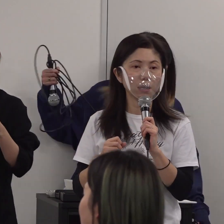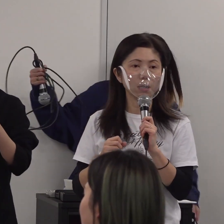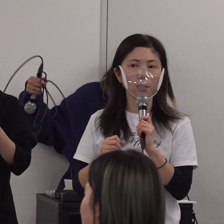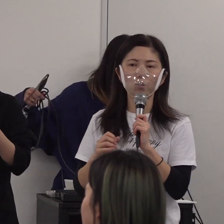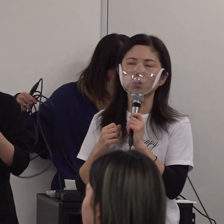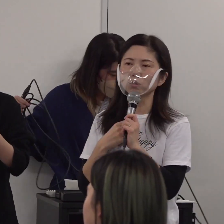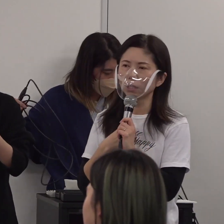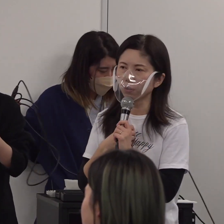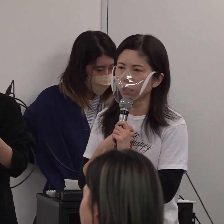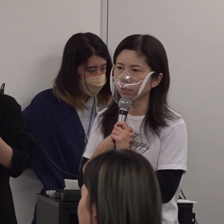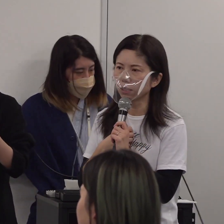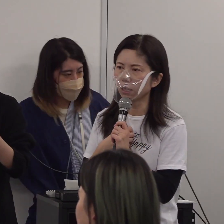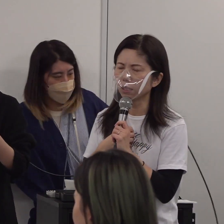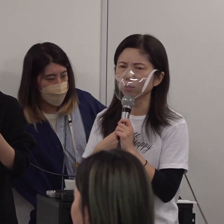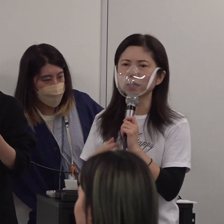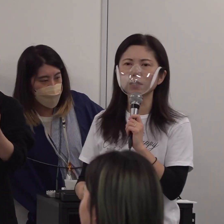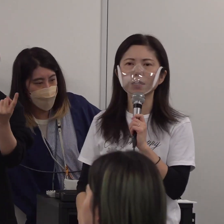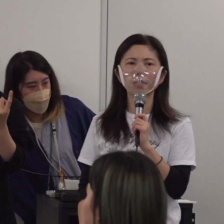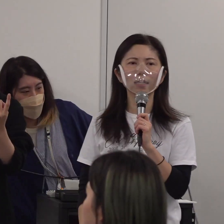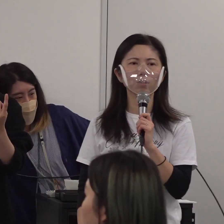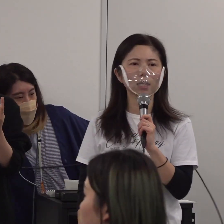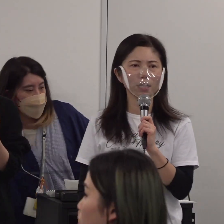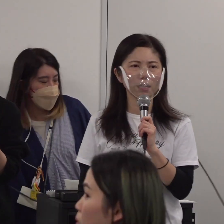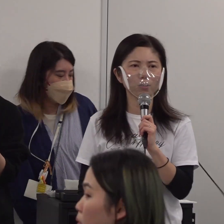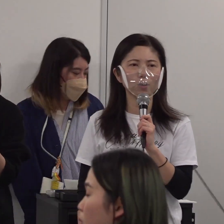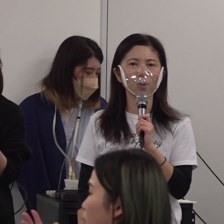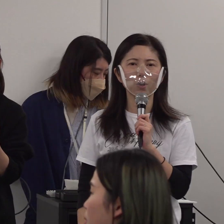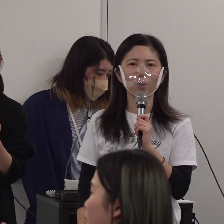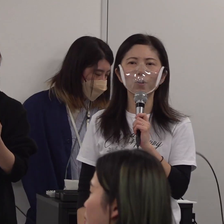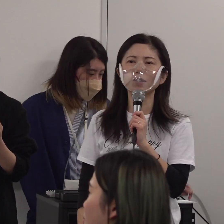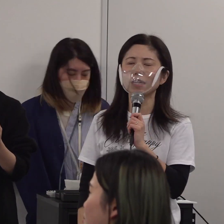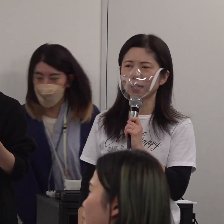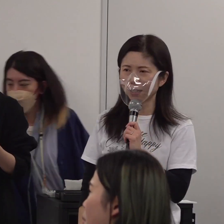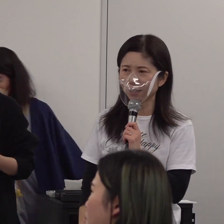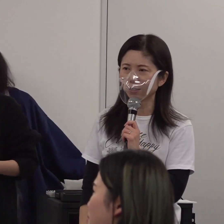どのぐらいの方が集まっていただけるかなと思っていたらですね